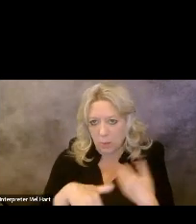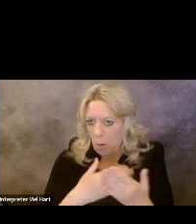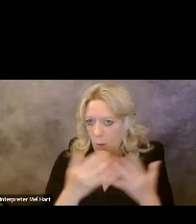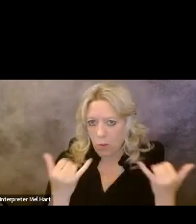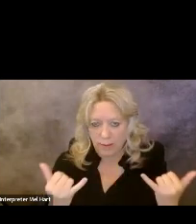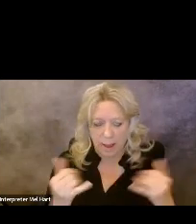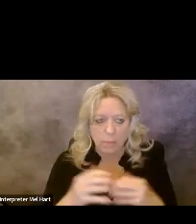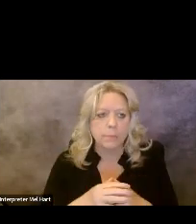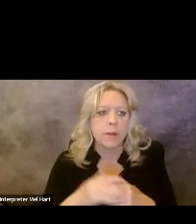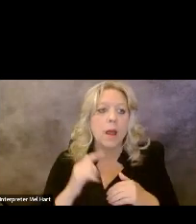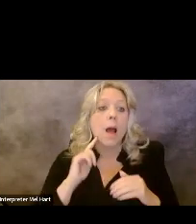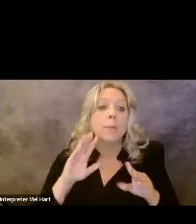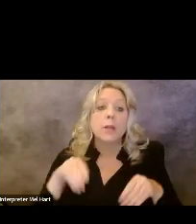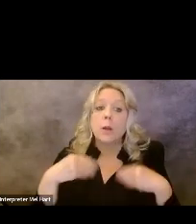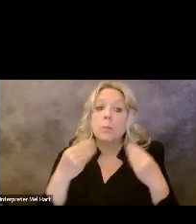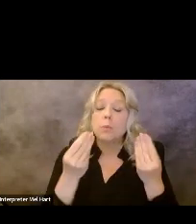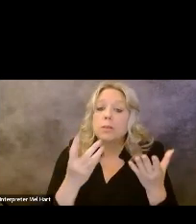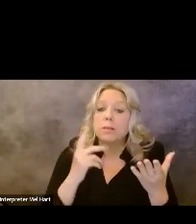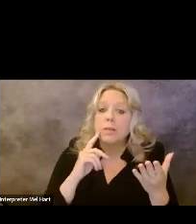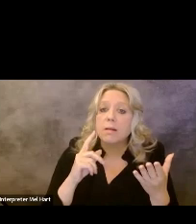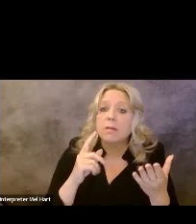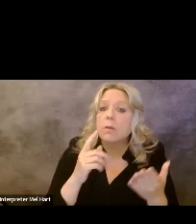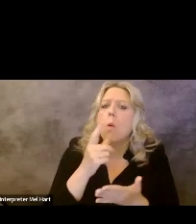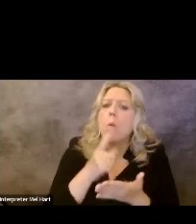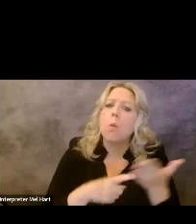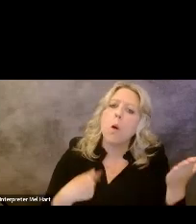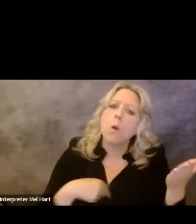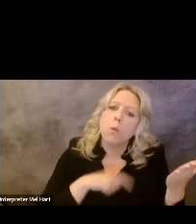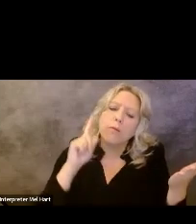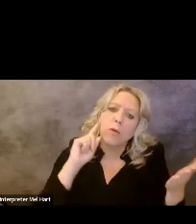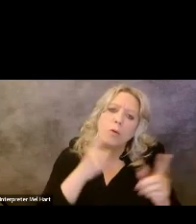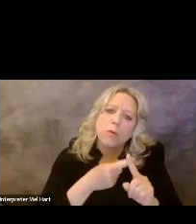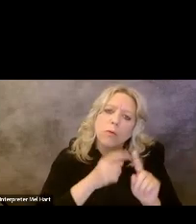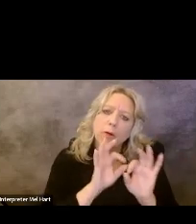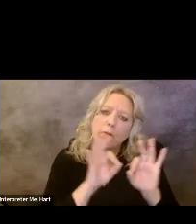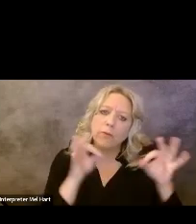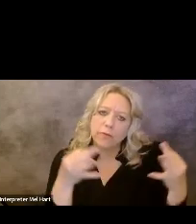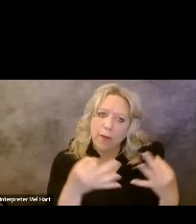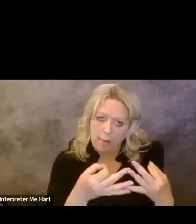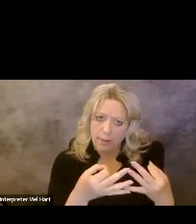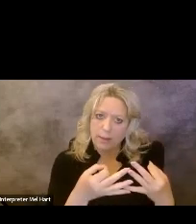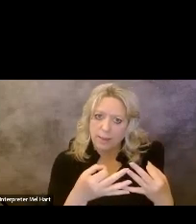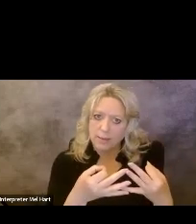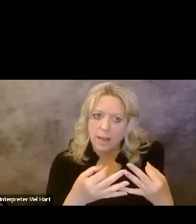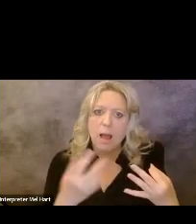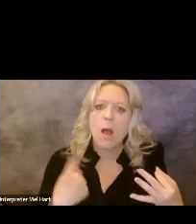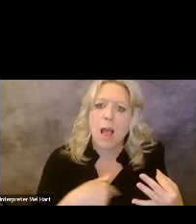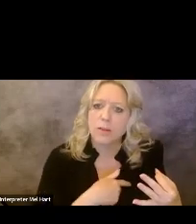cosas que hemos escuchado de nuestras familias como centros de empoderamiento familiar en todo el estado